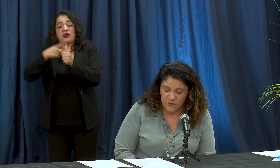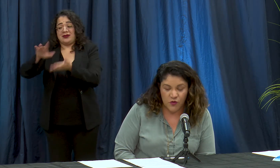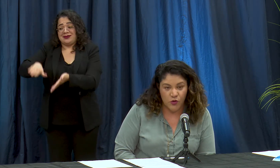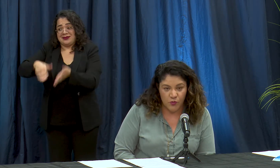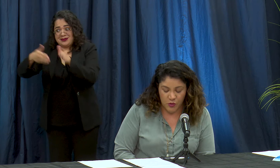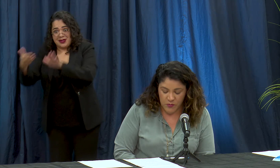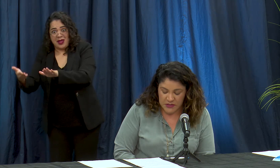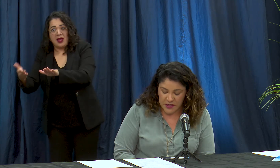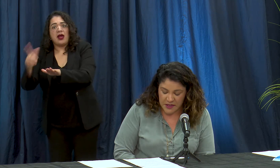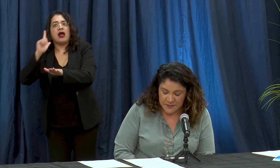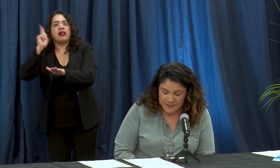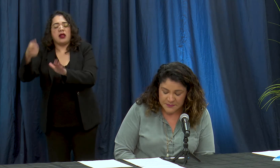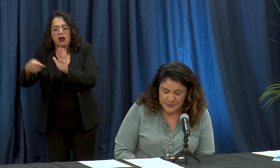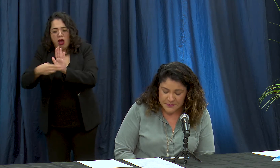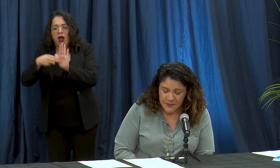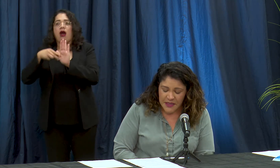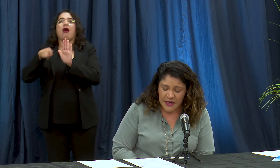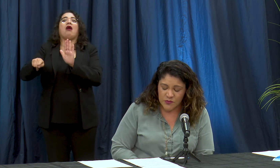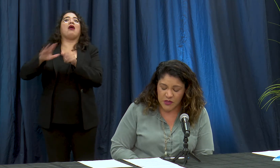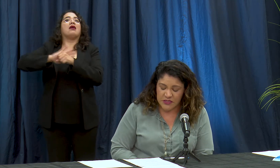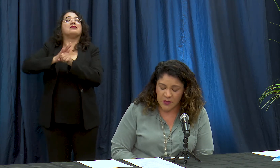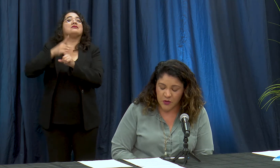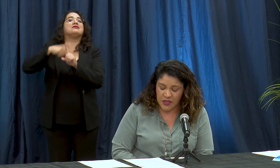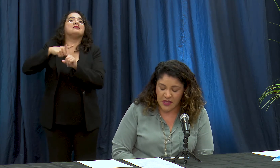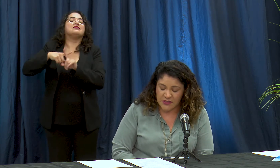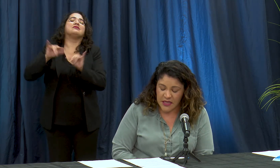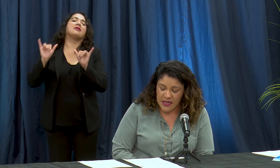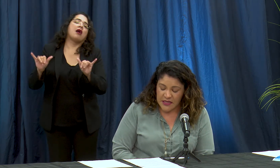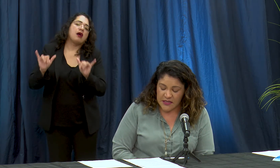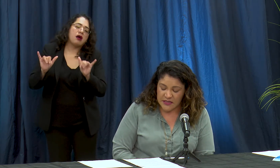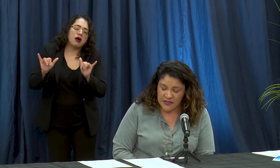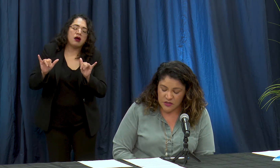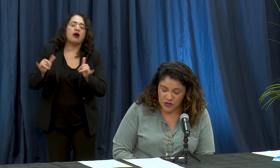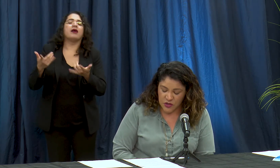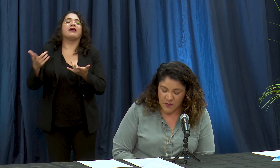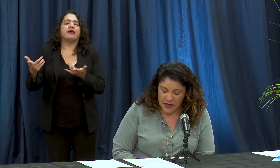inform on poco más tarde y las muerte es report ah 'das des del DC Ocho de mayo